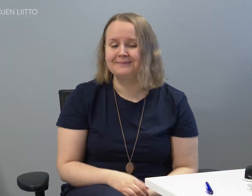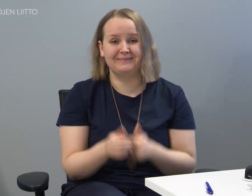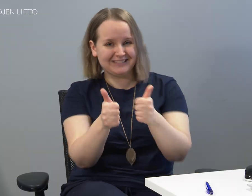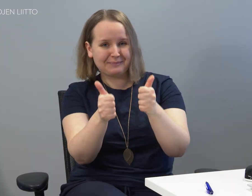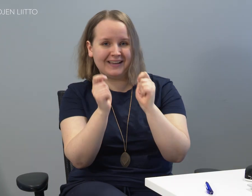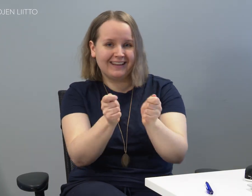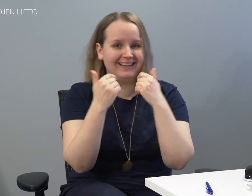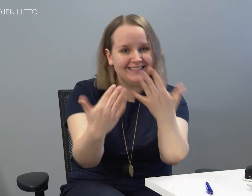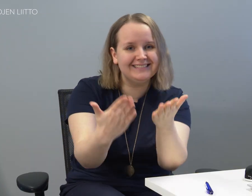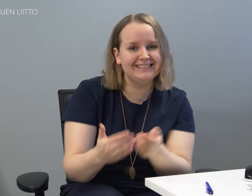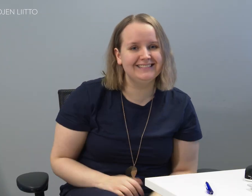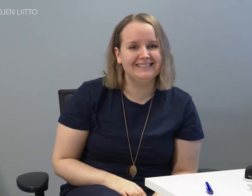Tsemppiä työnhakuun!